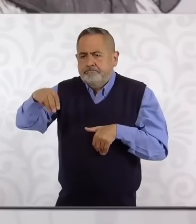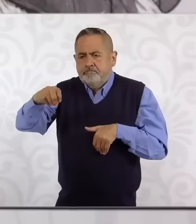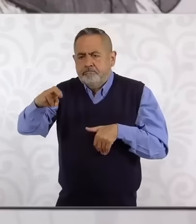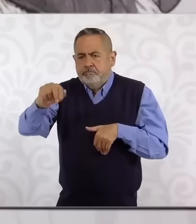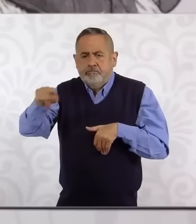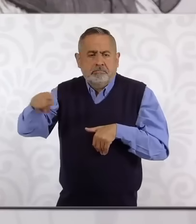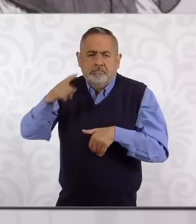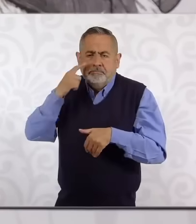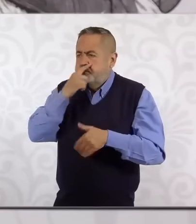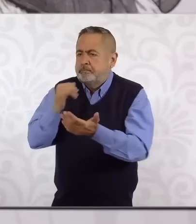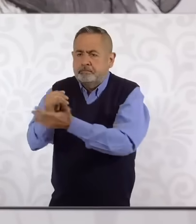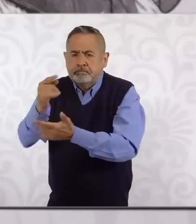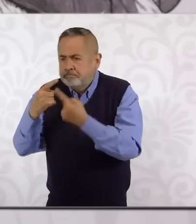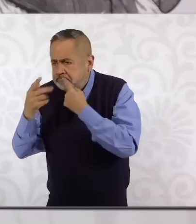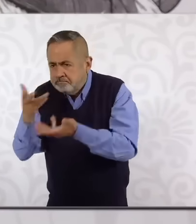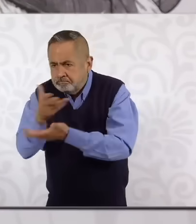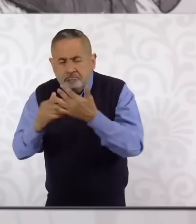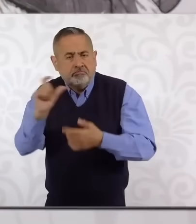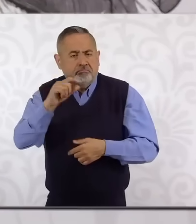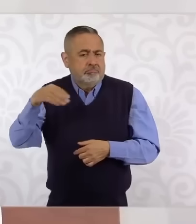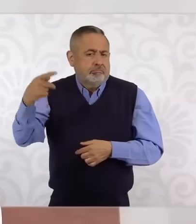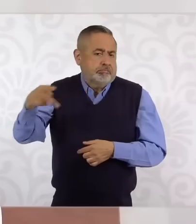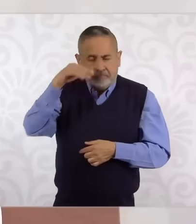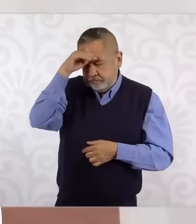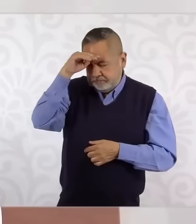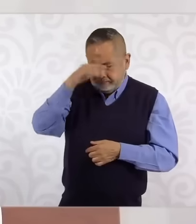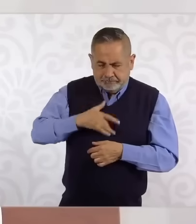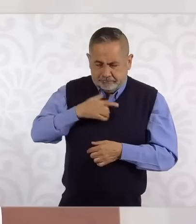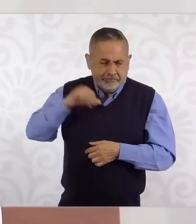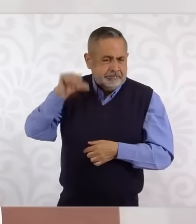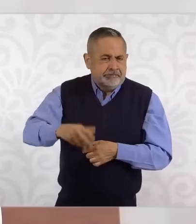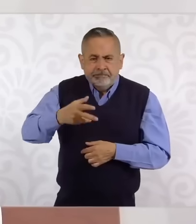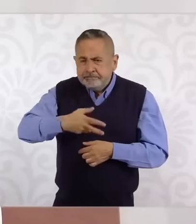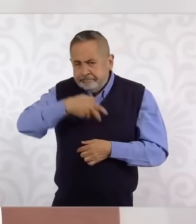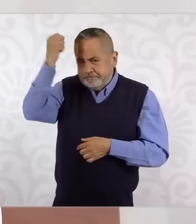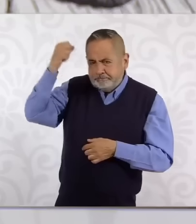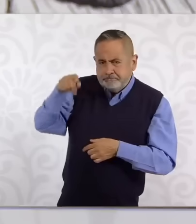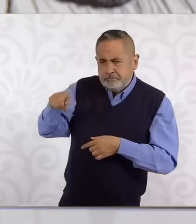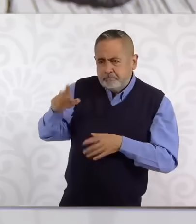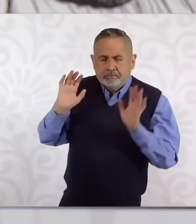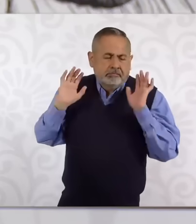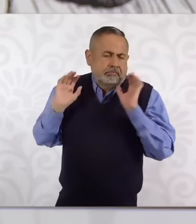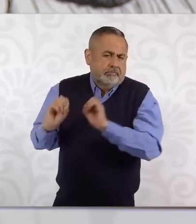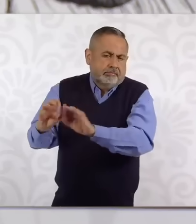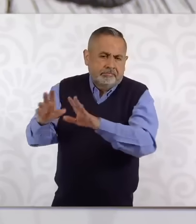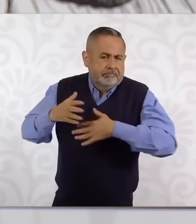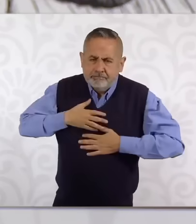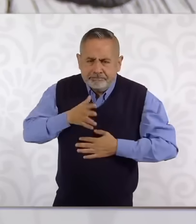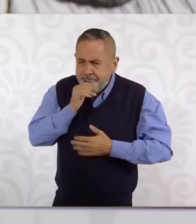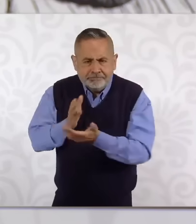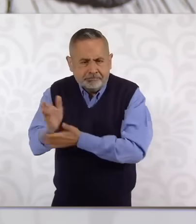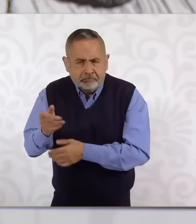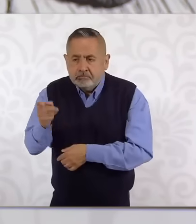análisis que hacen de cuándo consideran que pueden tener los coordinadores, les llaman, ¿no?, eh,